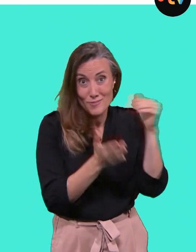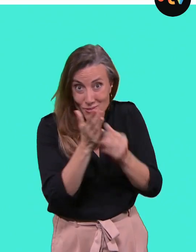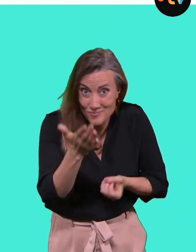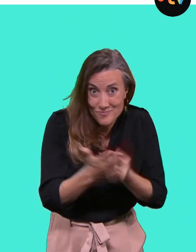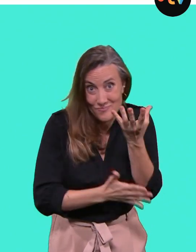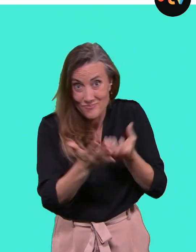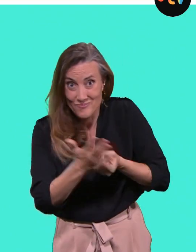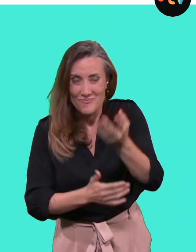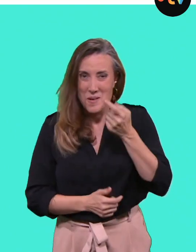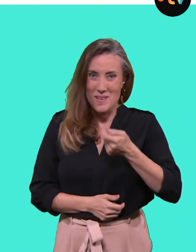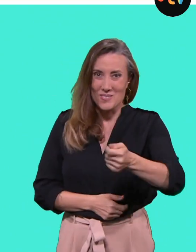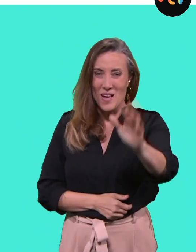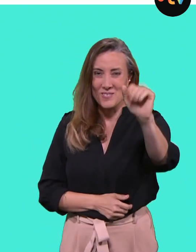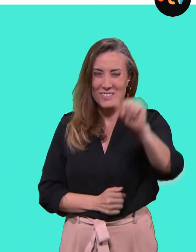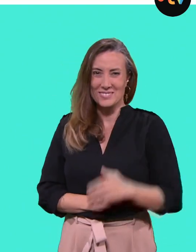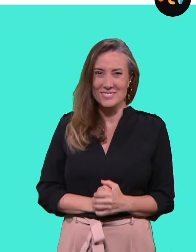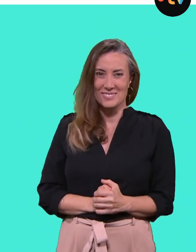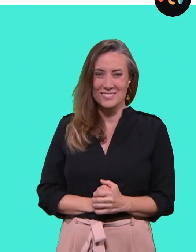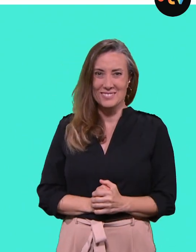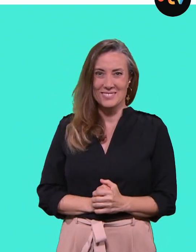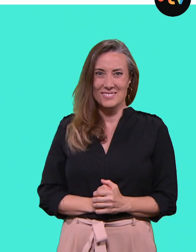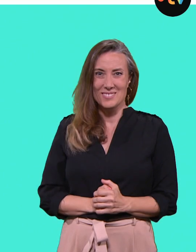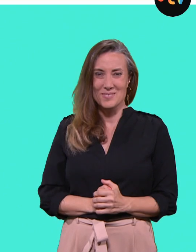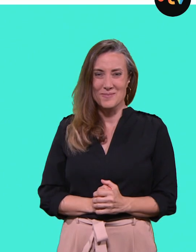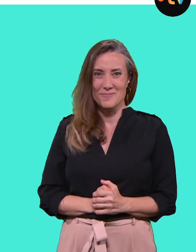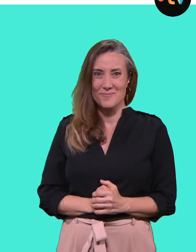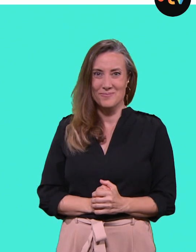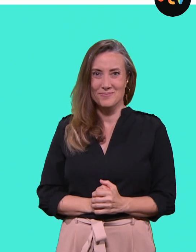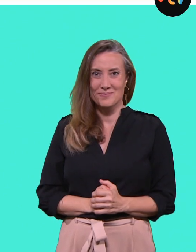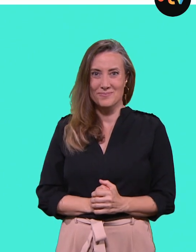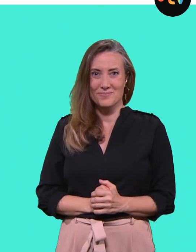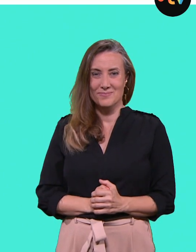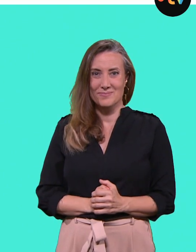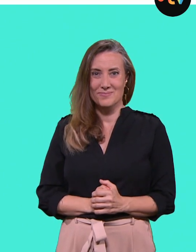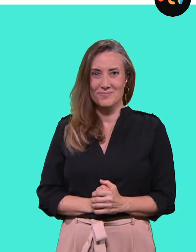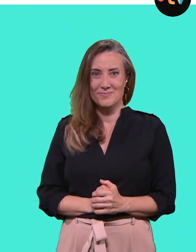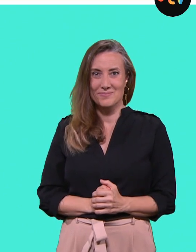Rendez-vous le mois prochain pour de nouvelles informations. Au revoir, à bientôt